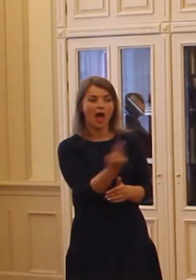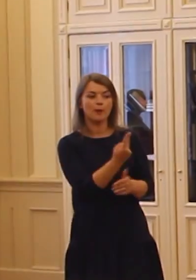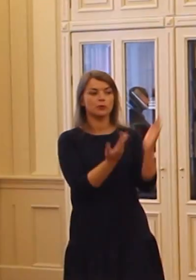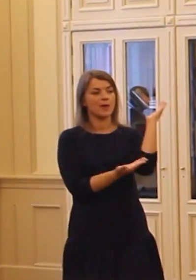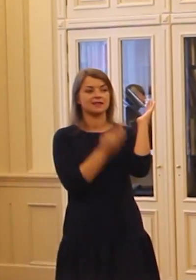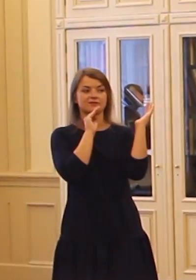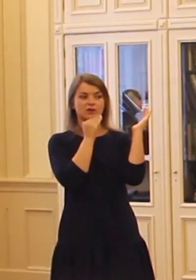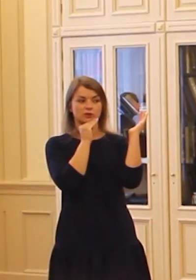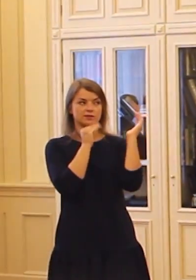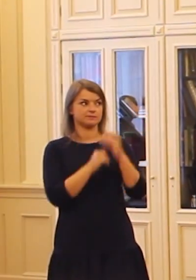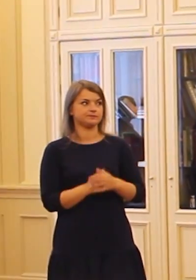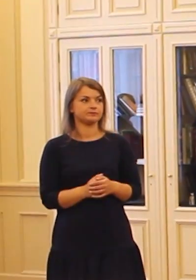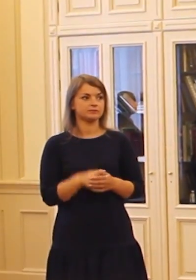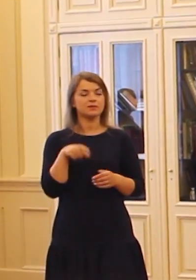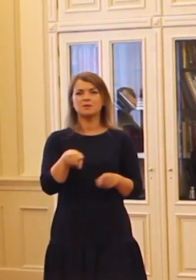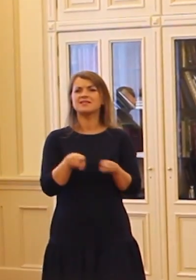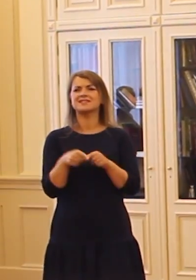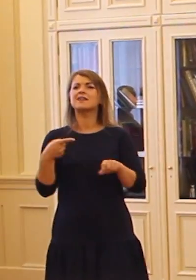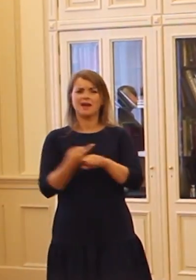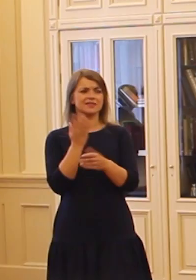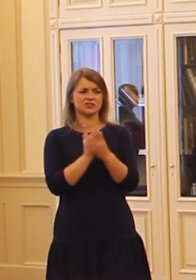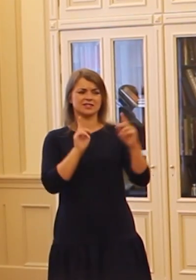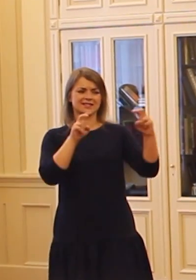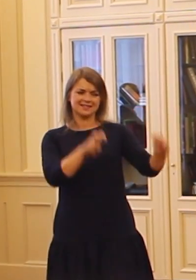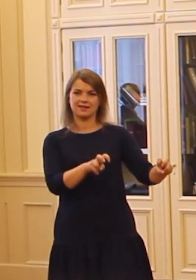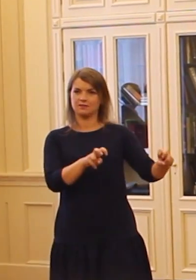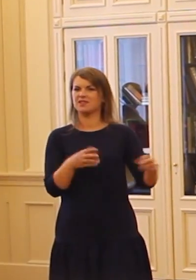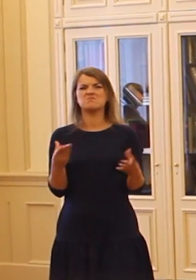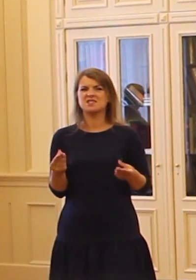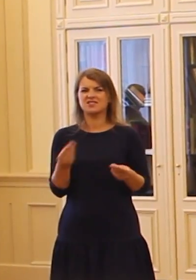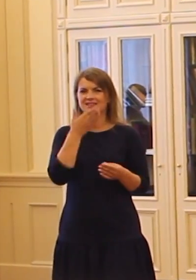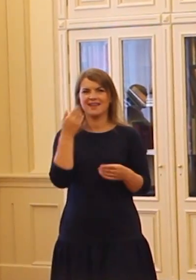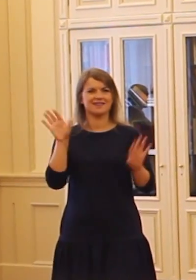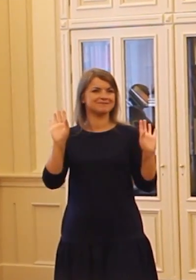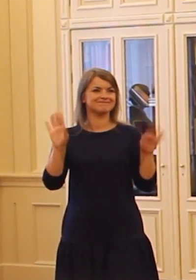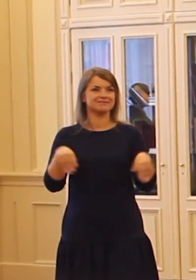Abu jie iš to paties medžio. Čia kartais žmonės prisėda, tačiau sėdėti nėra minkšta, tiek to!